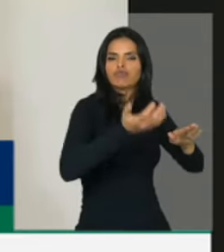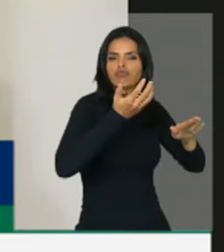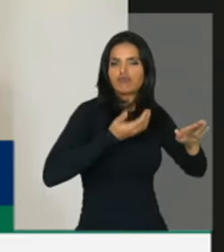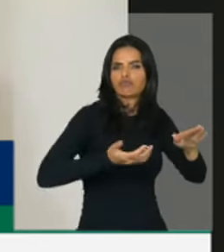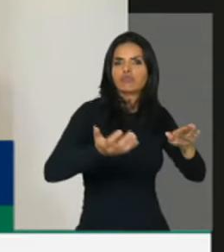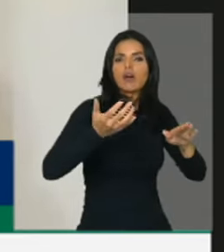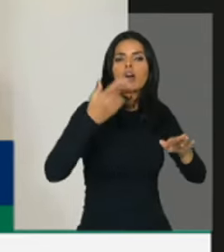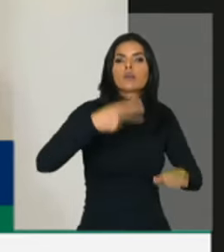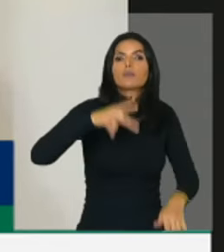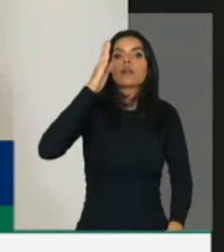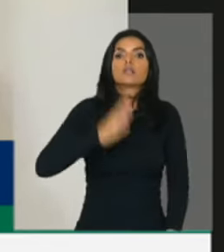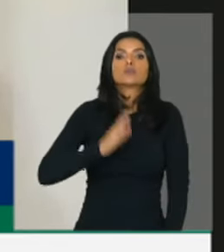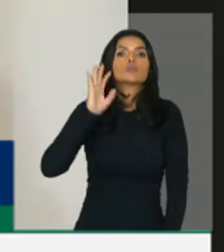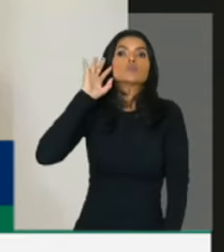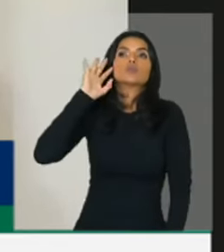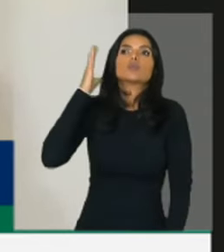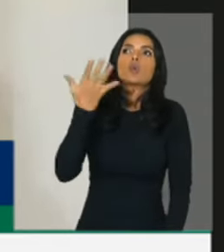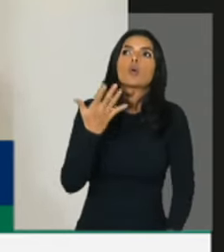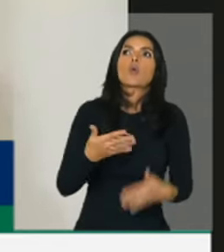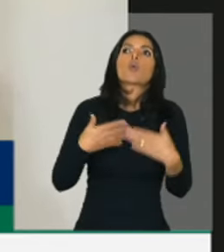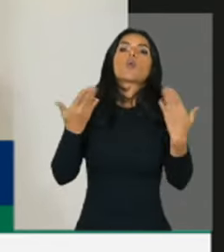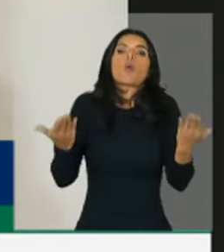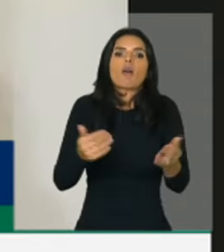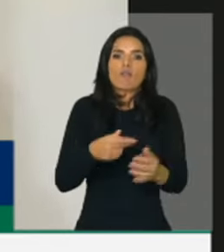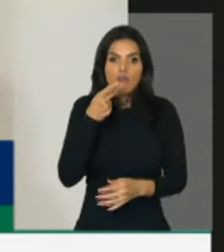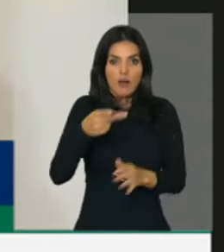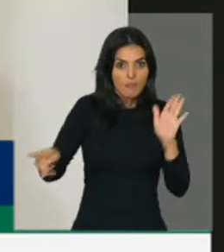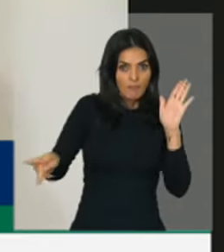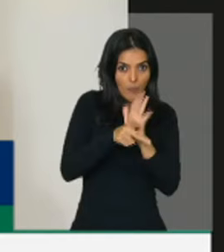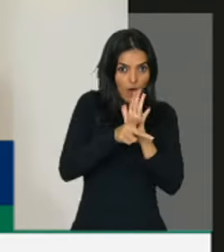AMAZÔNIA É NOSSA. SEGUNDO É LIBERTAR OS ÍNDIOS DAS AMARRAS DO ESTADO, PORQUE NÓS